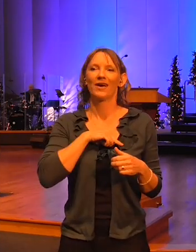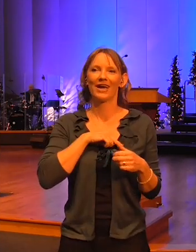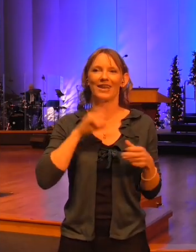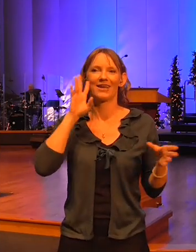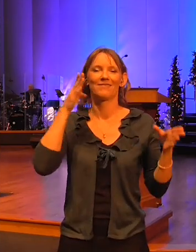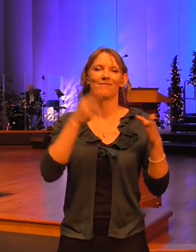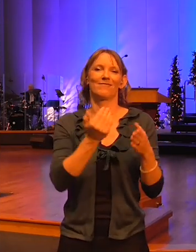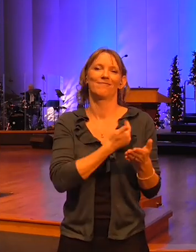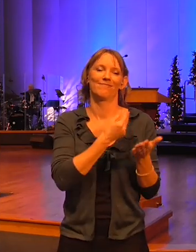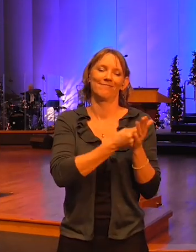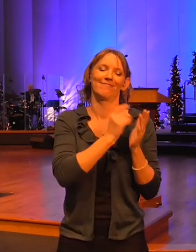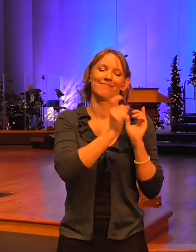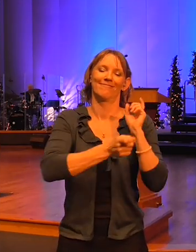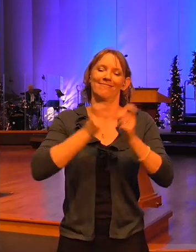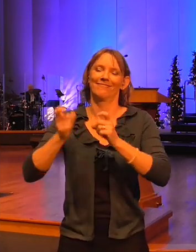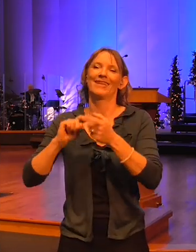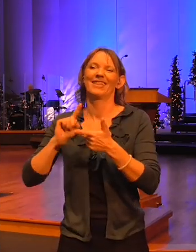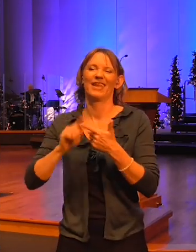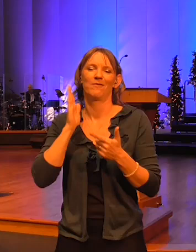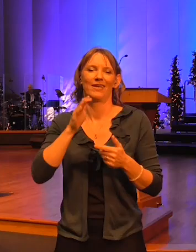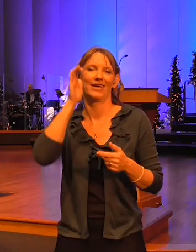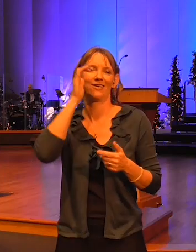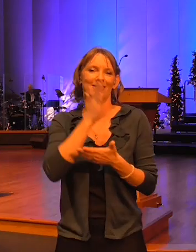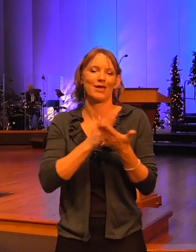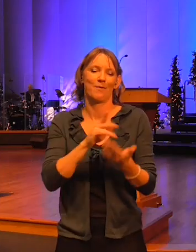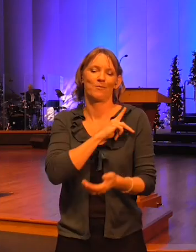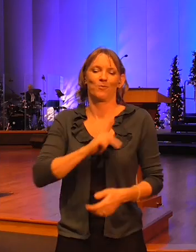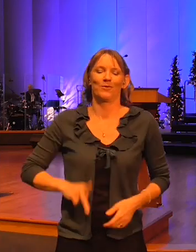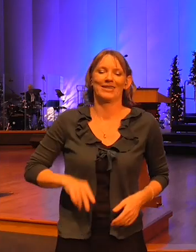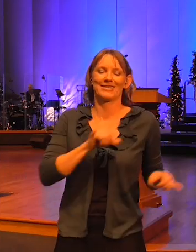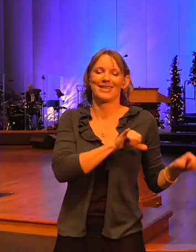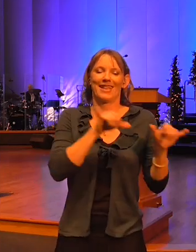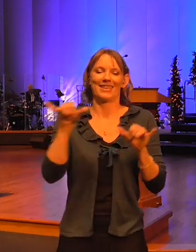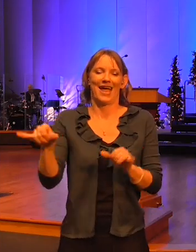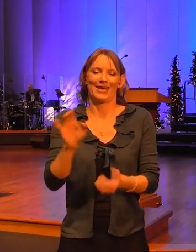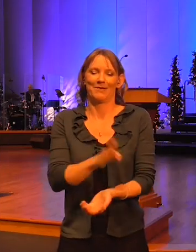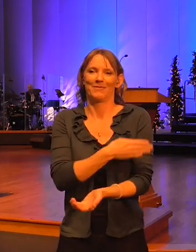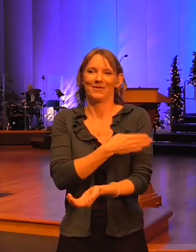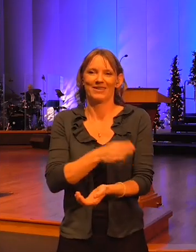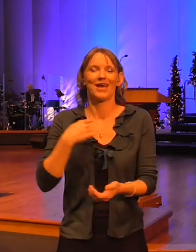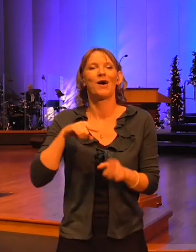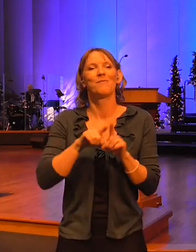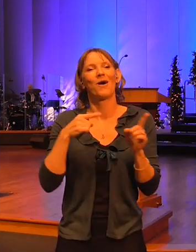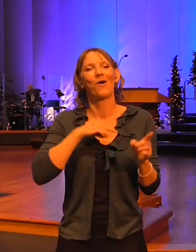uh algunos música de príncipe, pero siempre nos gusta celebrar las grandes cosas que suceden en nuestra